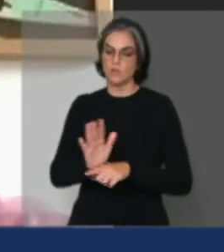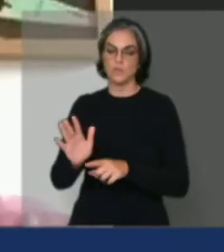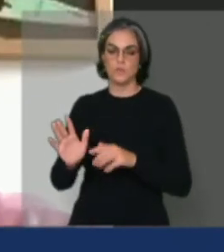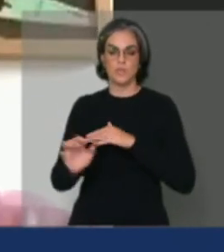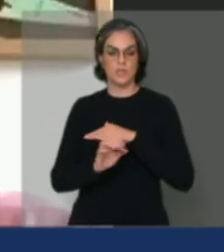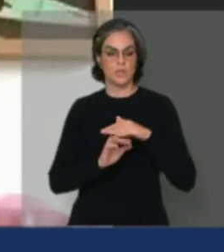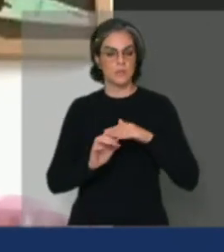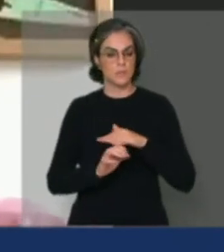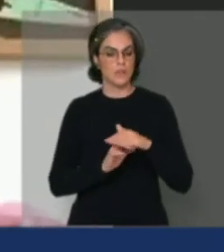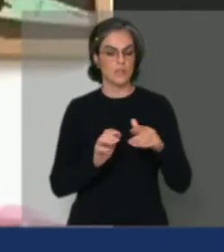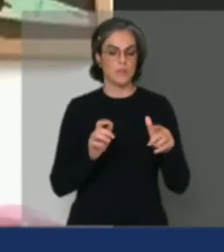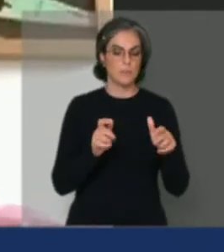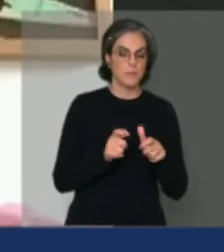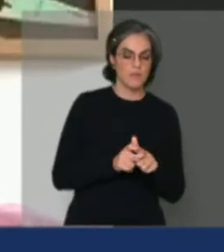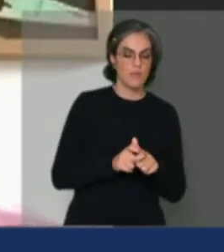PEQUENAS E MÉDIAS EMPRESAS, E RETOMADA DE UM BRASIL SEGURO,